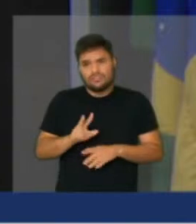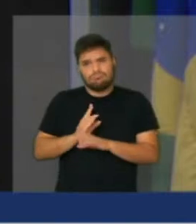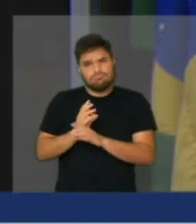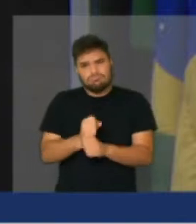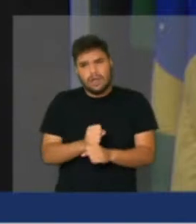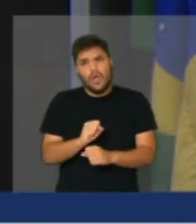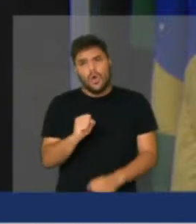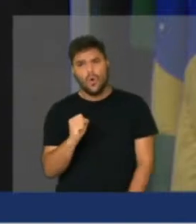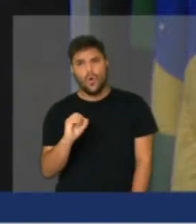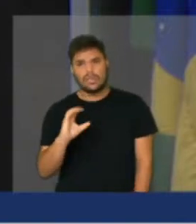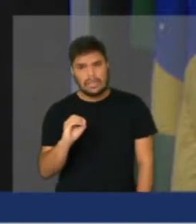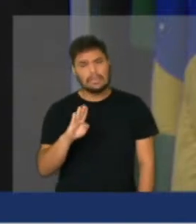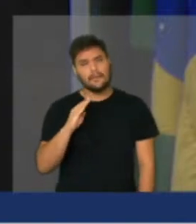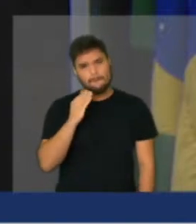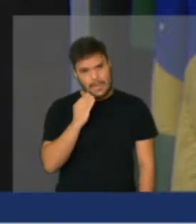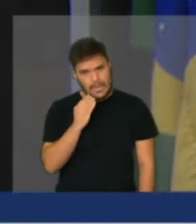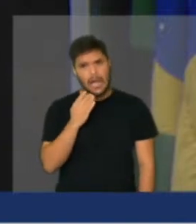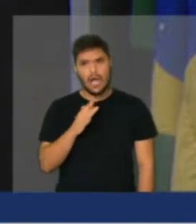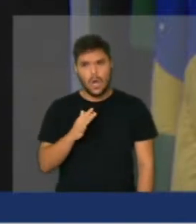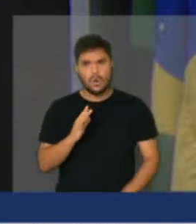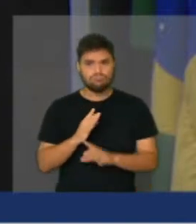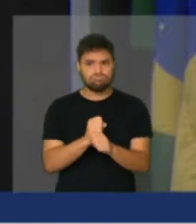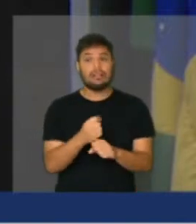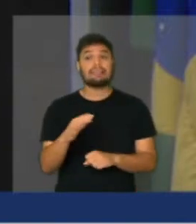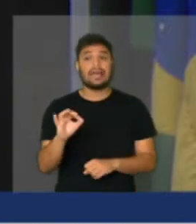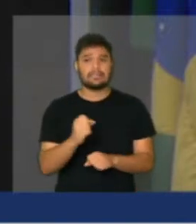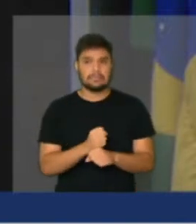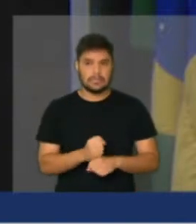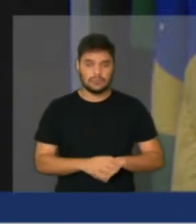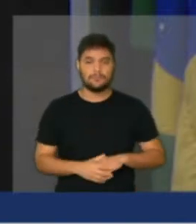80-- EM 10 ANOS. DIANTE DE TAIS NÚMEROS QUE PODE LIBERAR PARA OS MUNICÍPIOS É ... EM